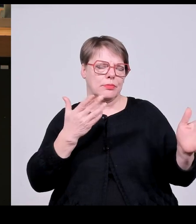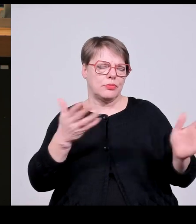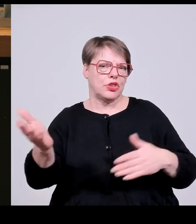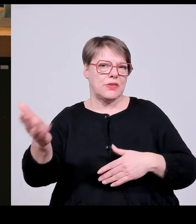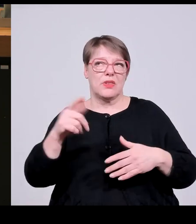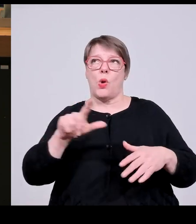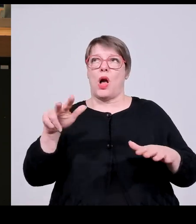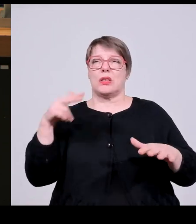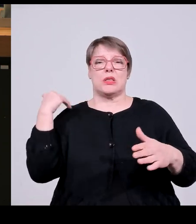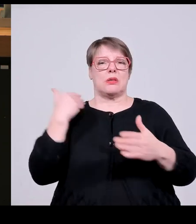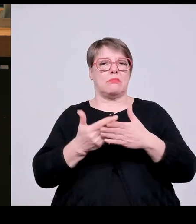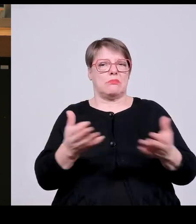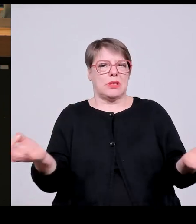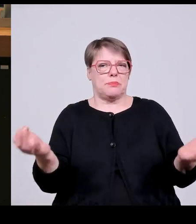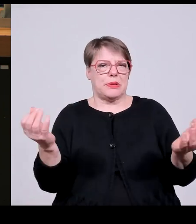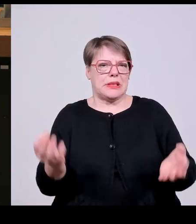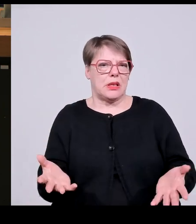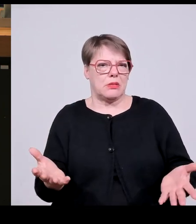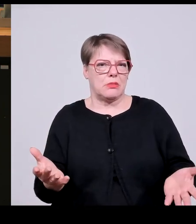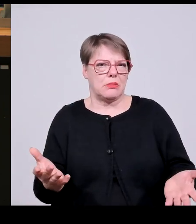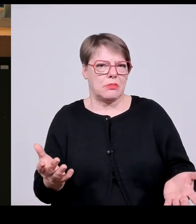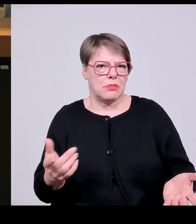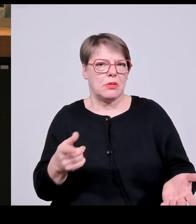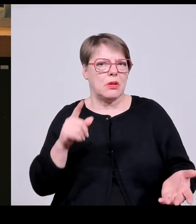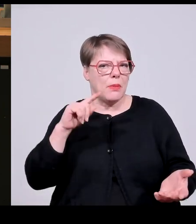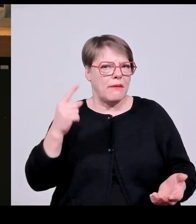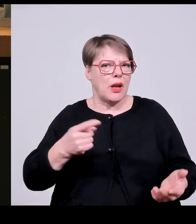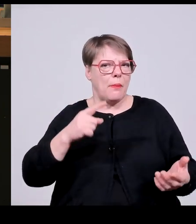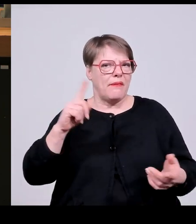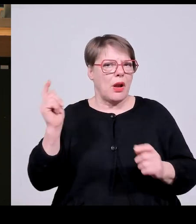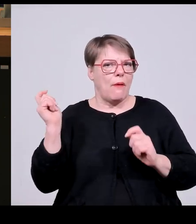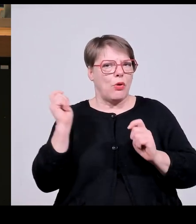Enteignungskandidatenkür Covideo.Da wundere ich mich